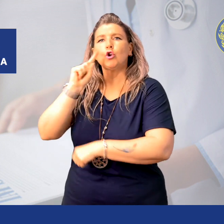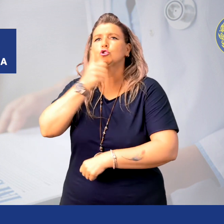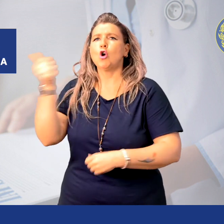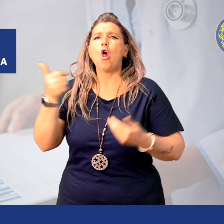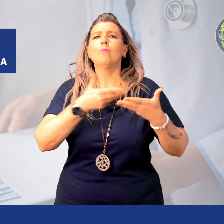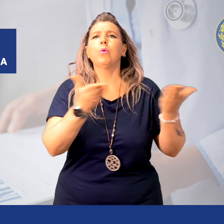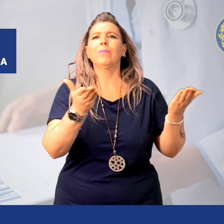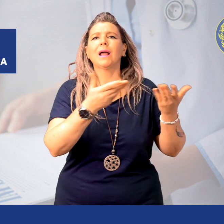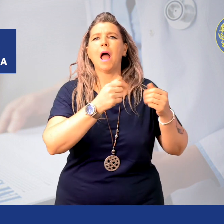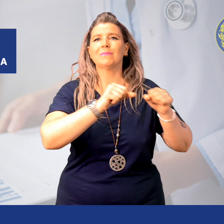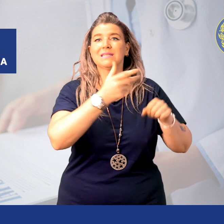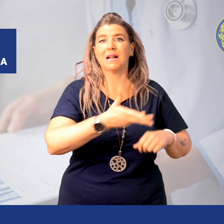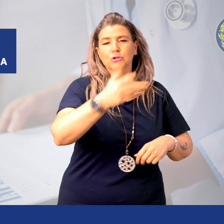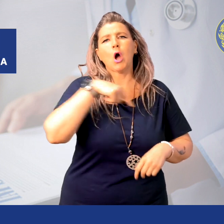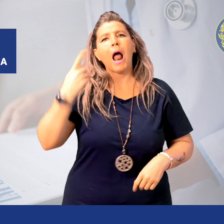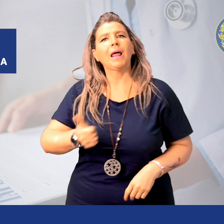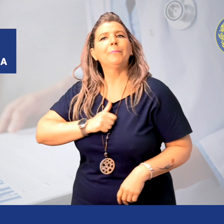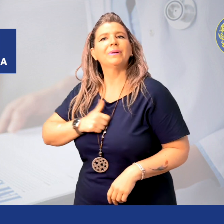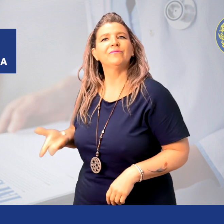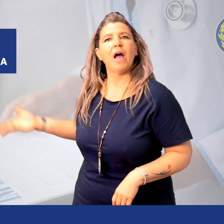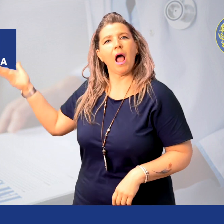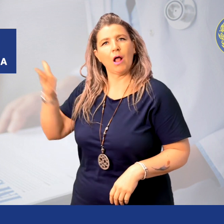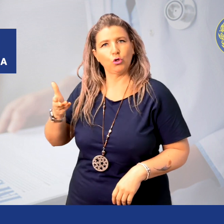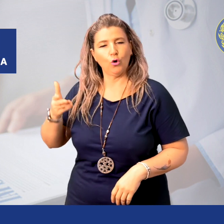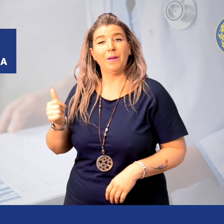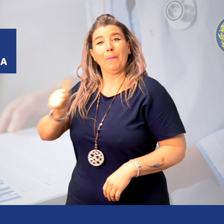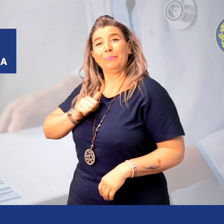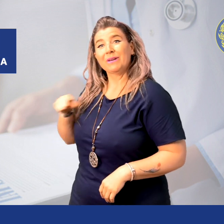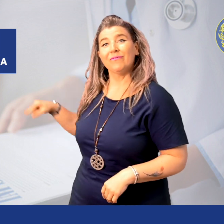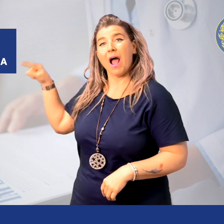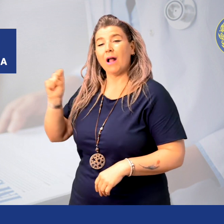Tali regole non si applicano solo alla Pubblica Amministrazione